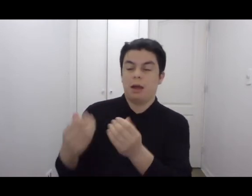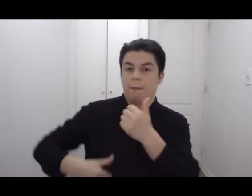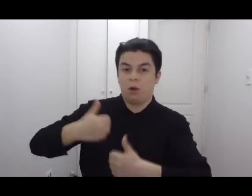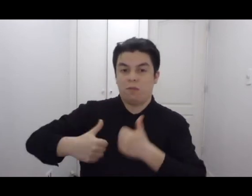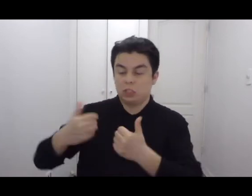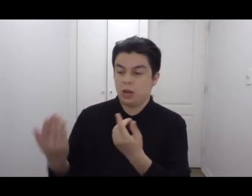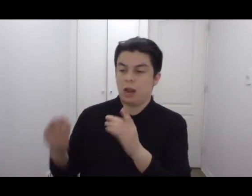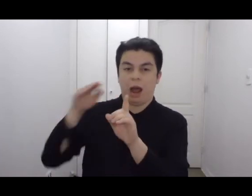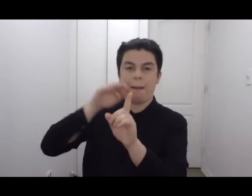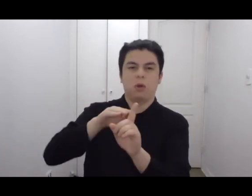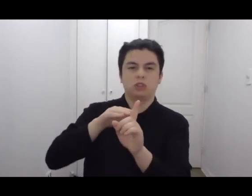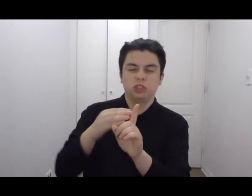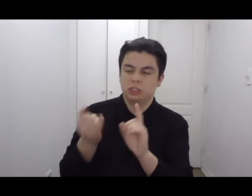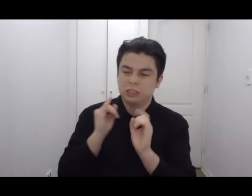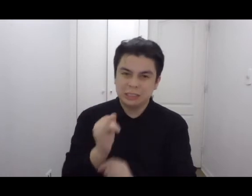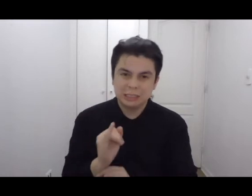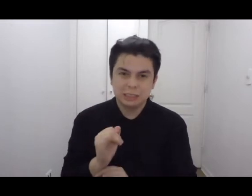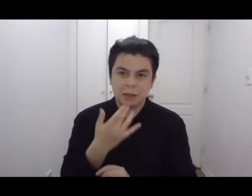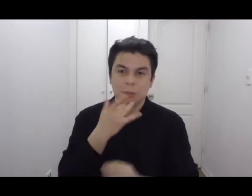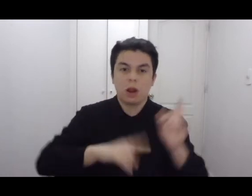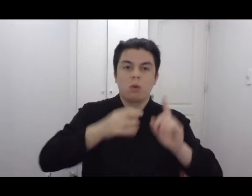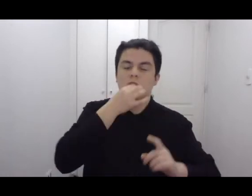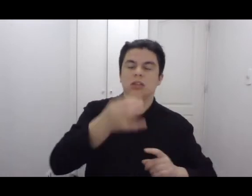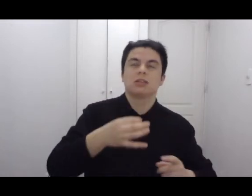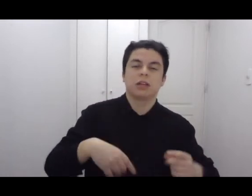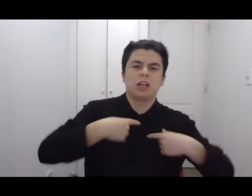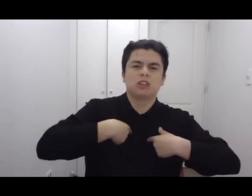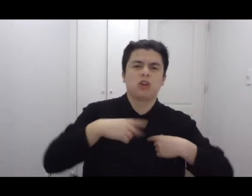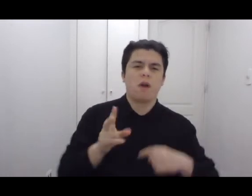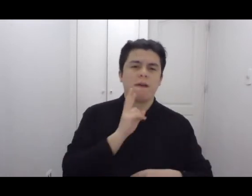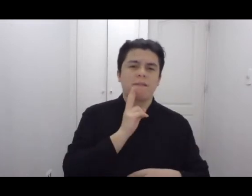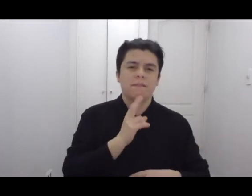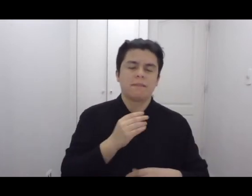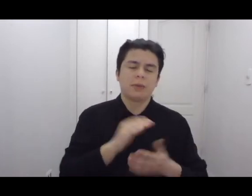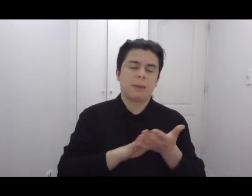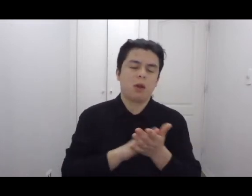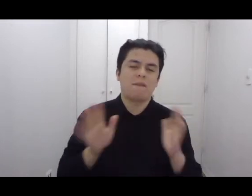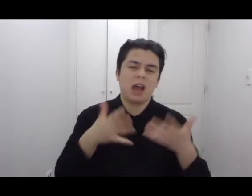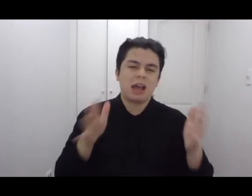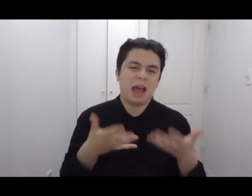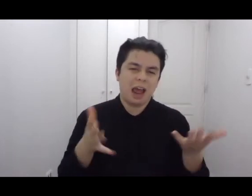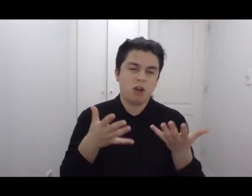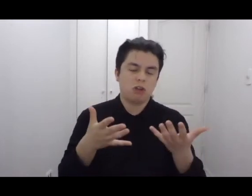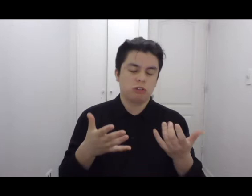de la salud porque para poder balancear la alimentación porque la gente cuando dice ah voy a ser vegetariano, voy a comer pura lechuga, no